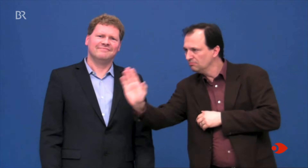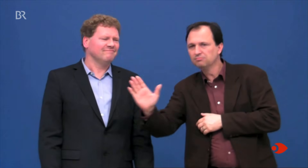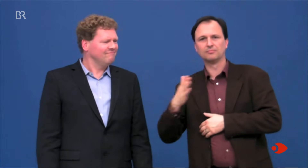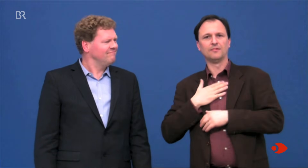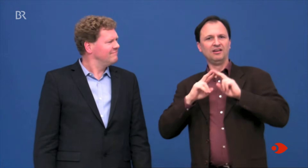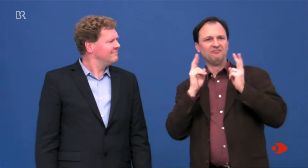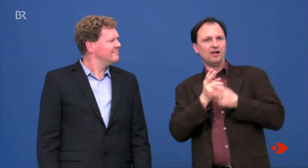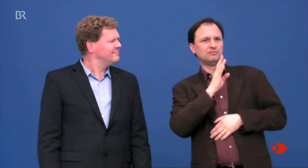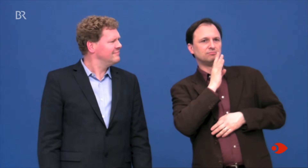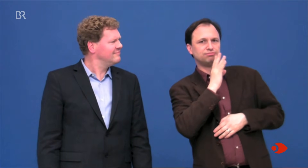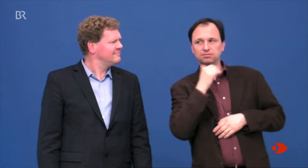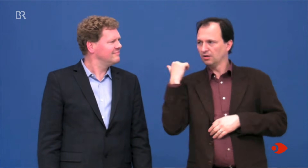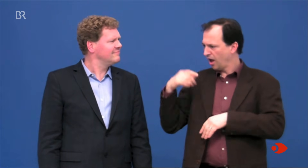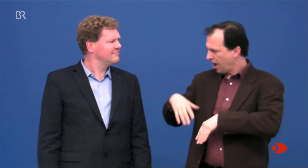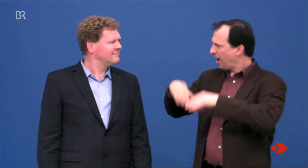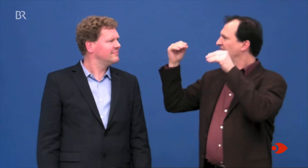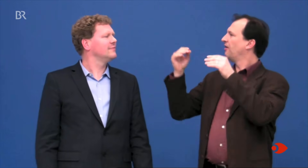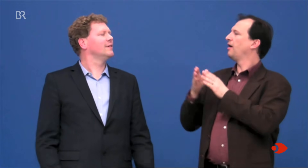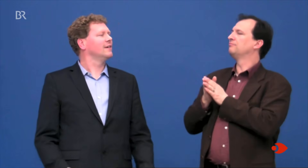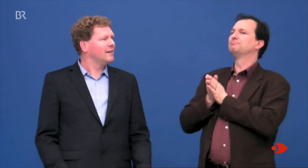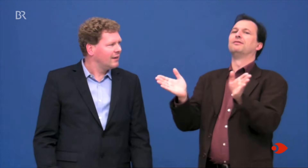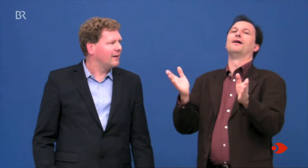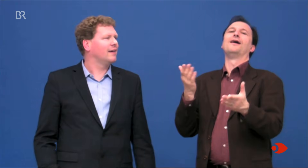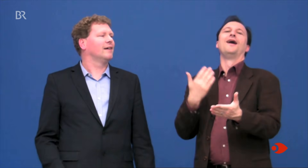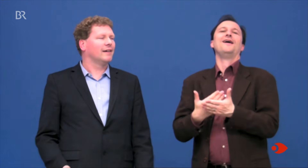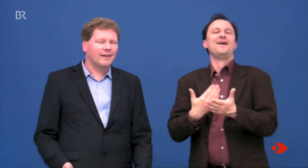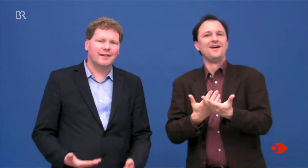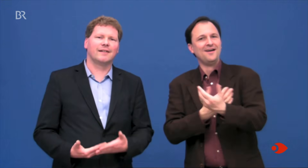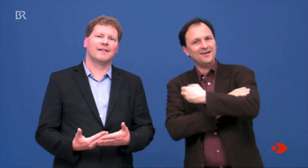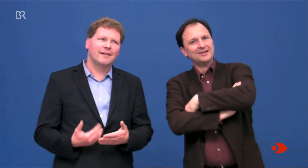und meine lautsprachliche Welt völlig auseinandergedriftet.